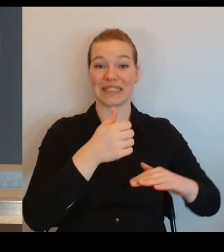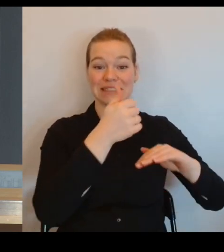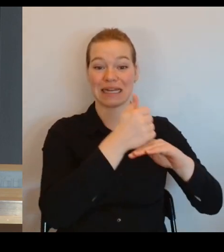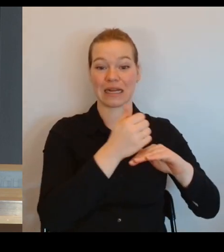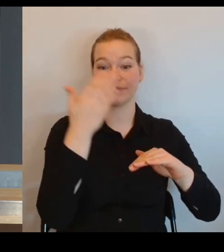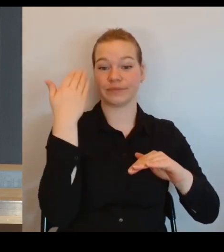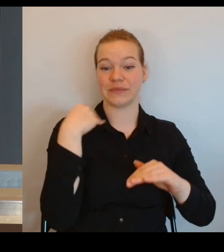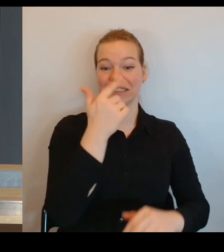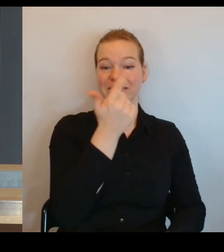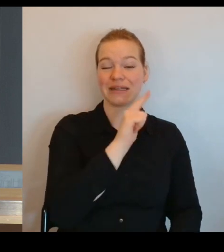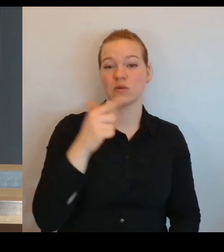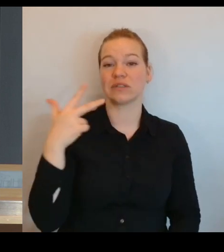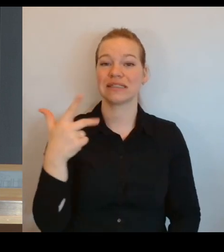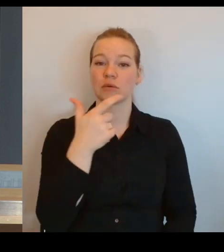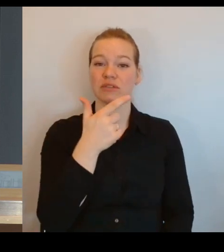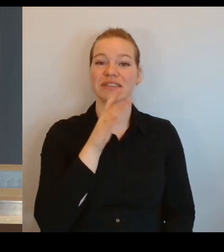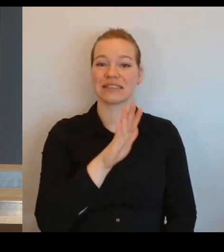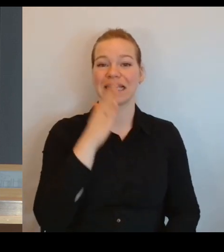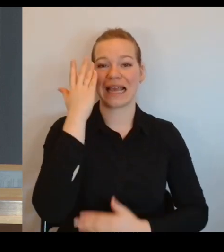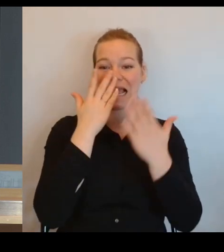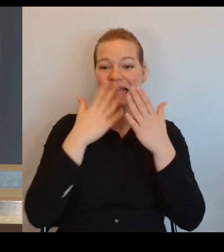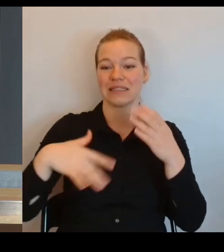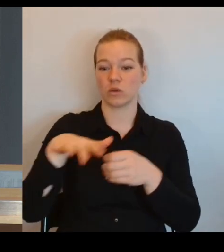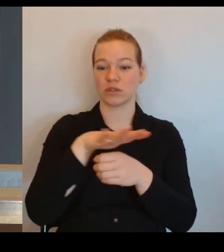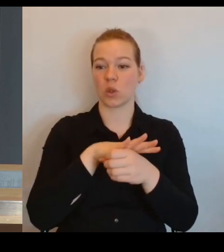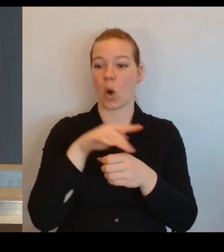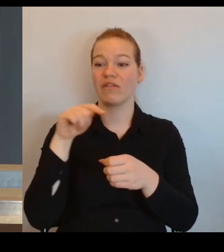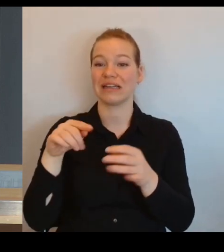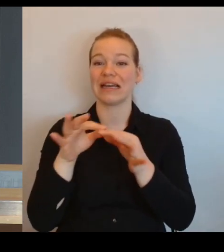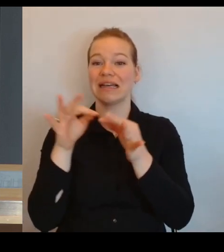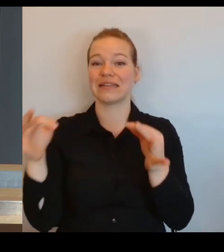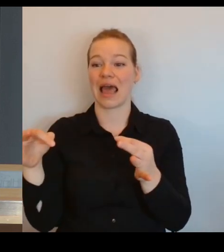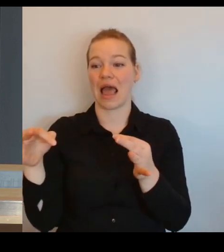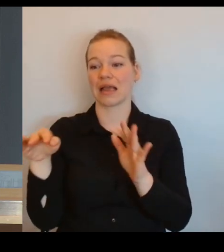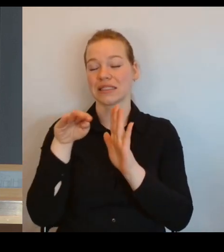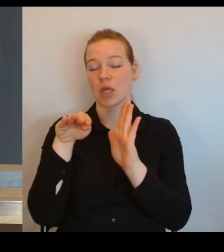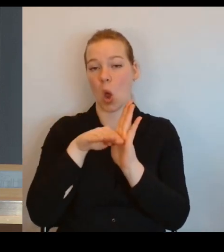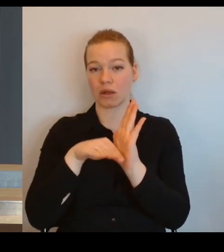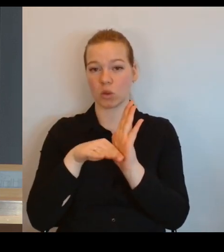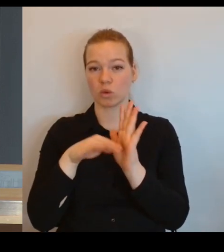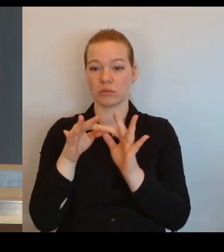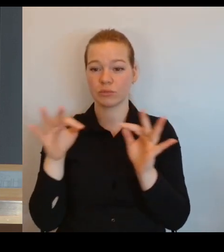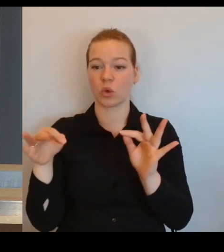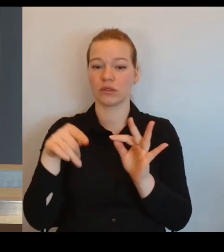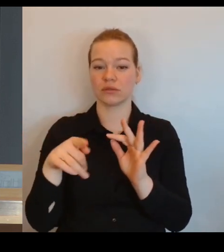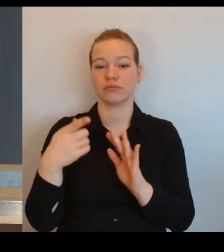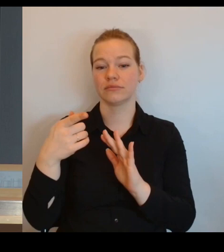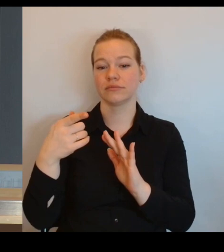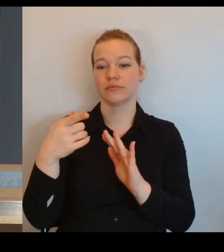der Präsidentin des Rechnungshofs, Frau Karin, klingen. Das Wort erteilen?